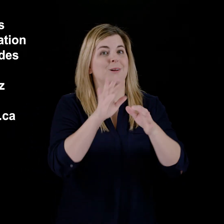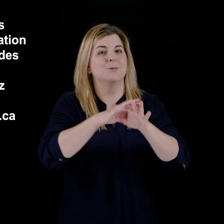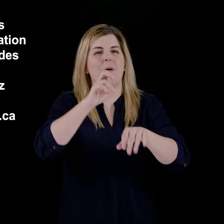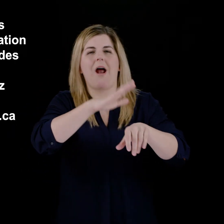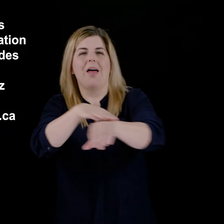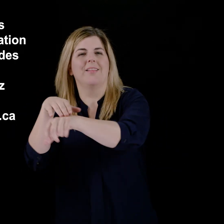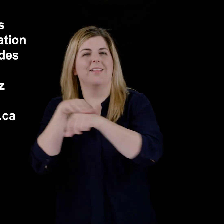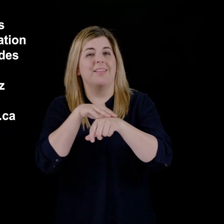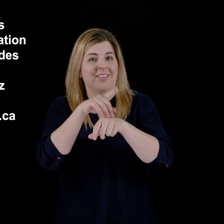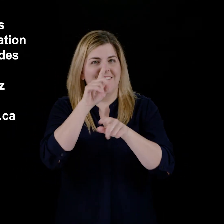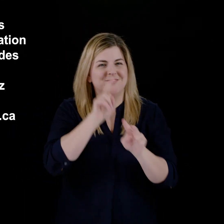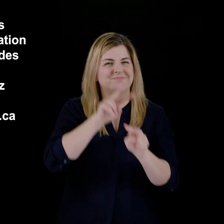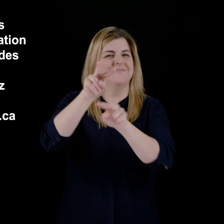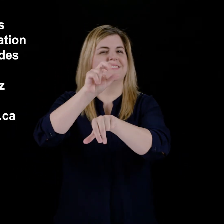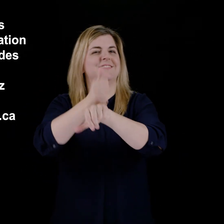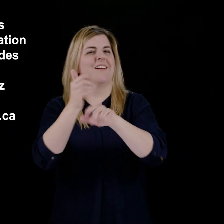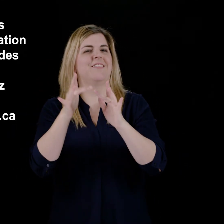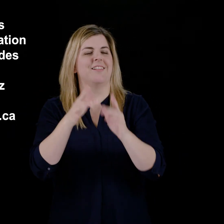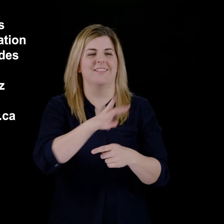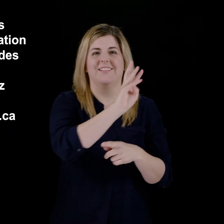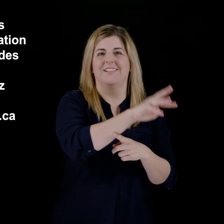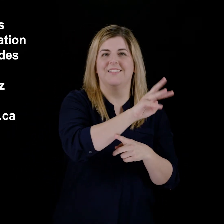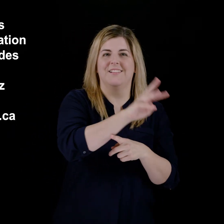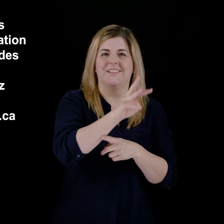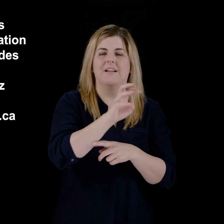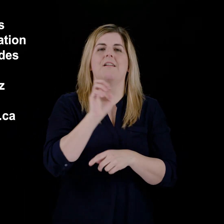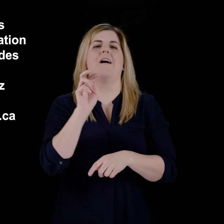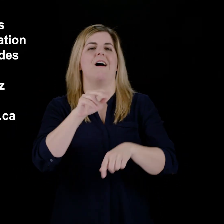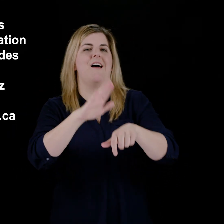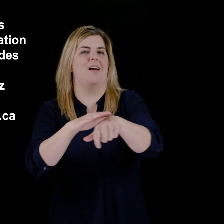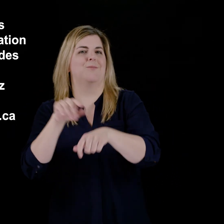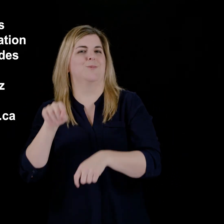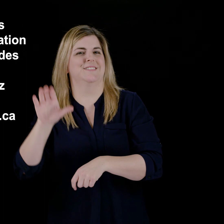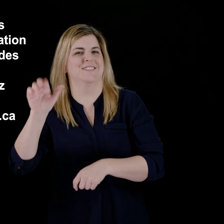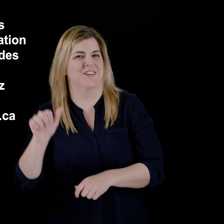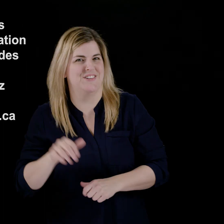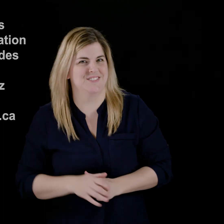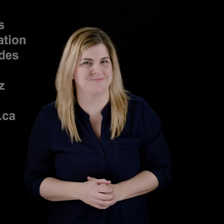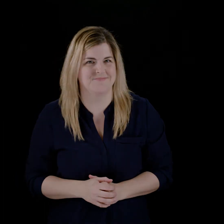consultez le site www.EnAlerte.ca.